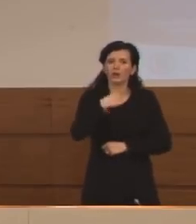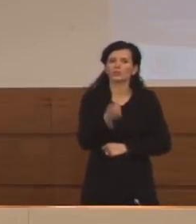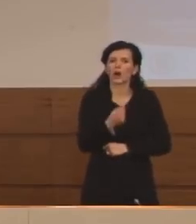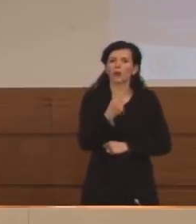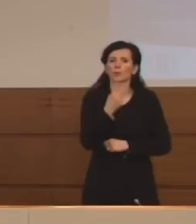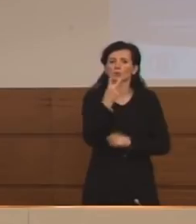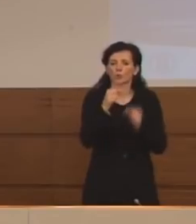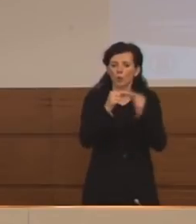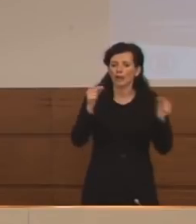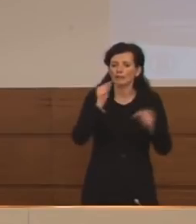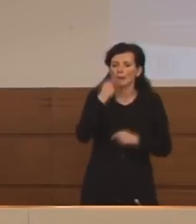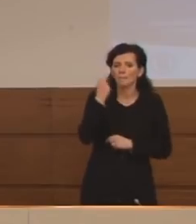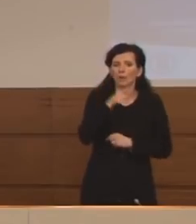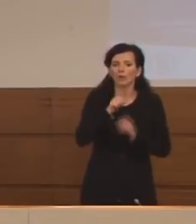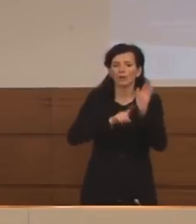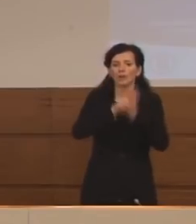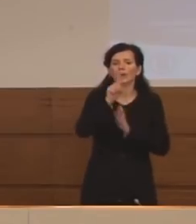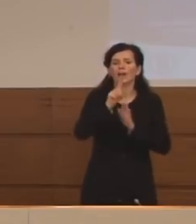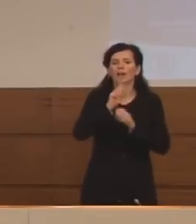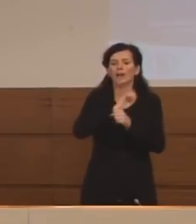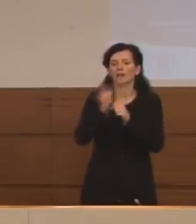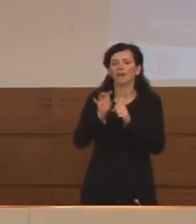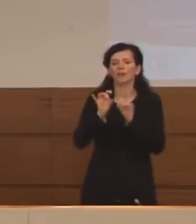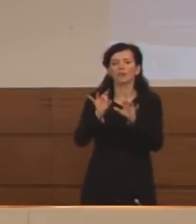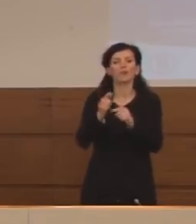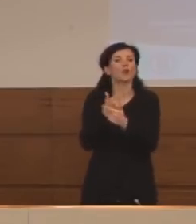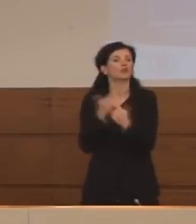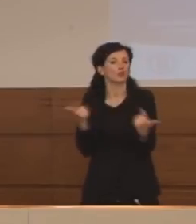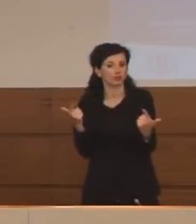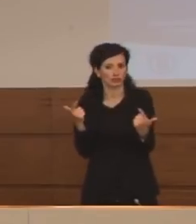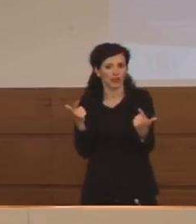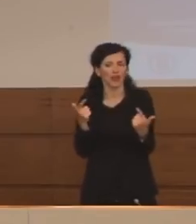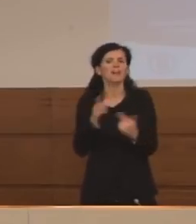quindi sembrerebbe guarito, e invece dopo poco torna positivo.